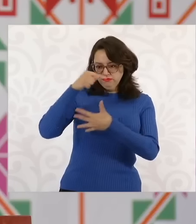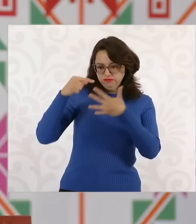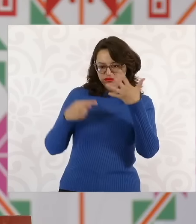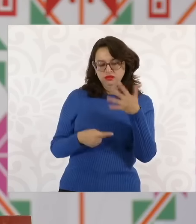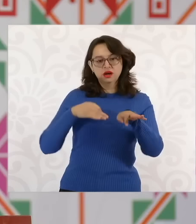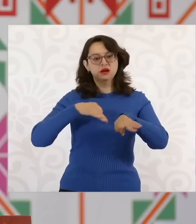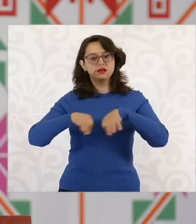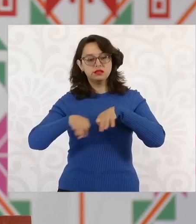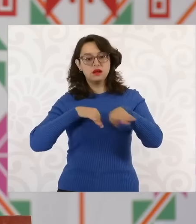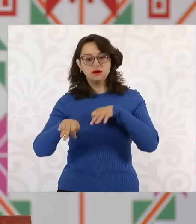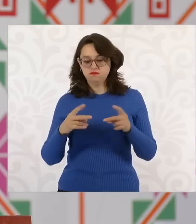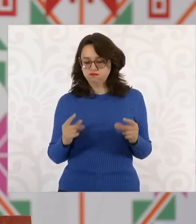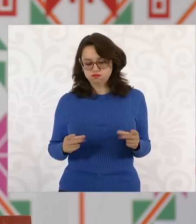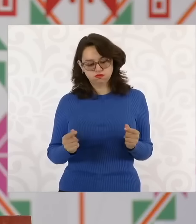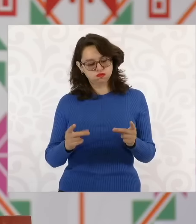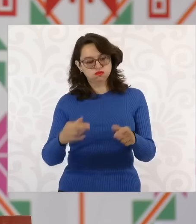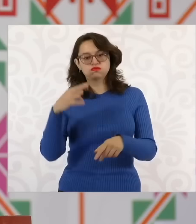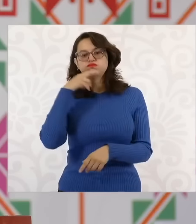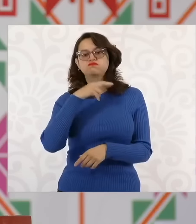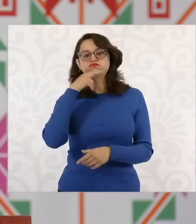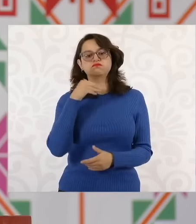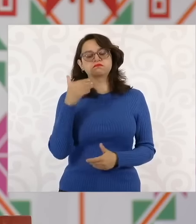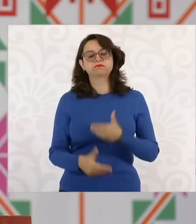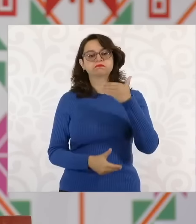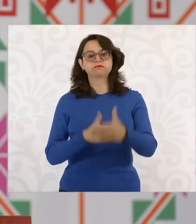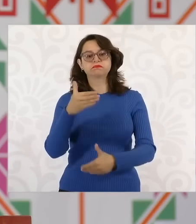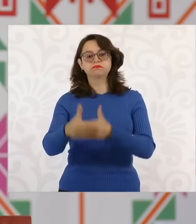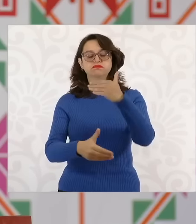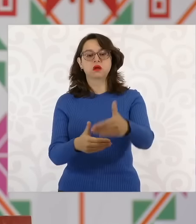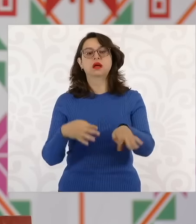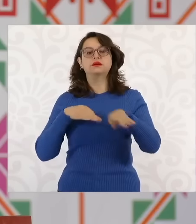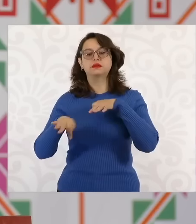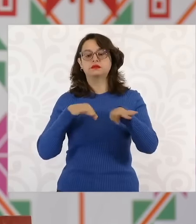la República de hacerlo lo más rápido posible, estamos trabajando simultáneamente en los 57